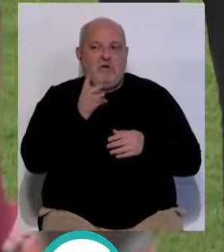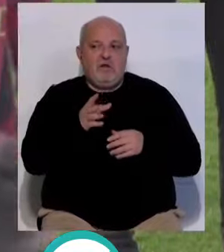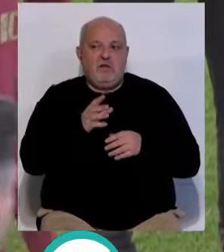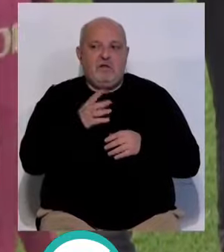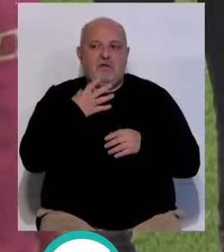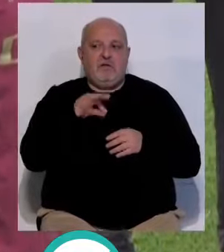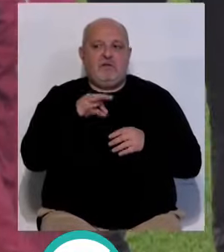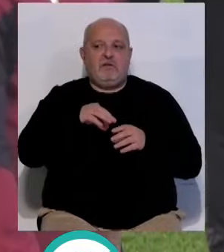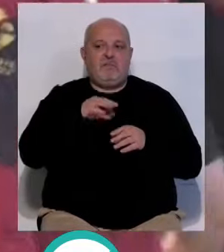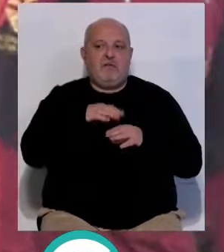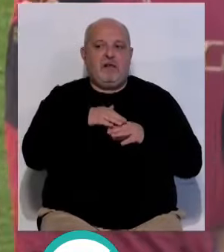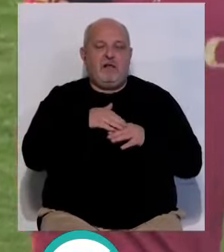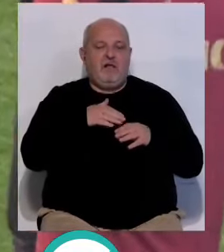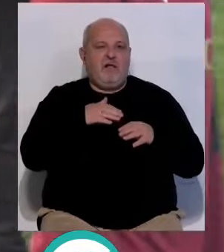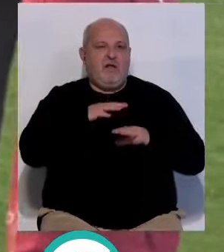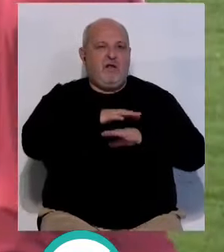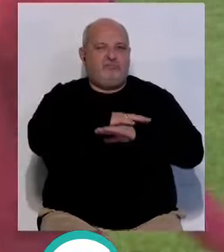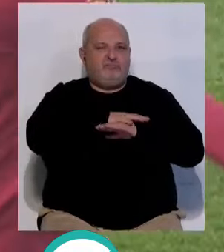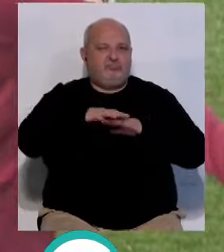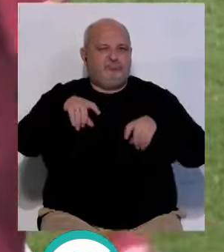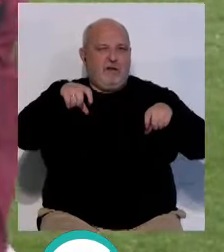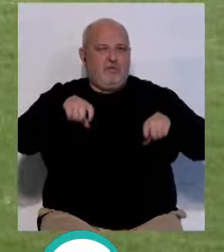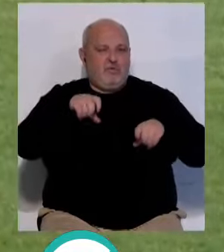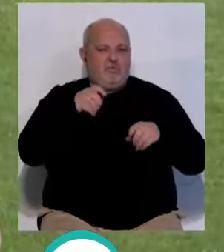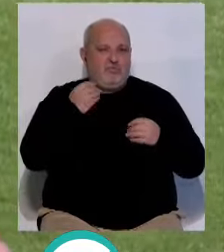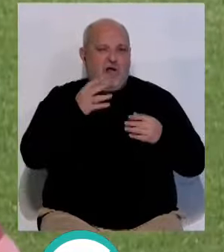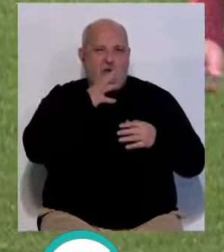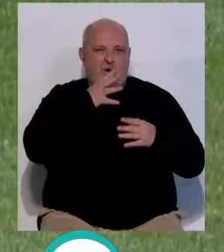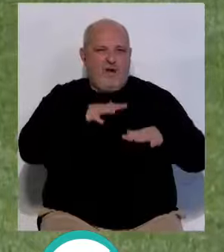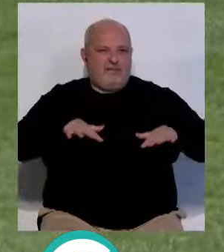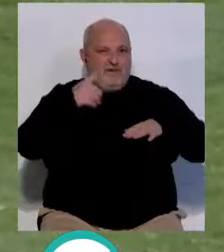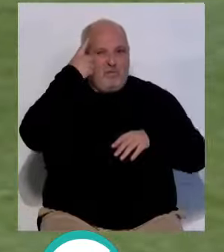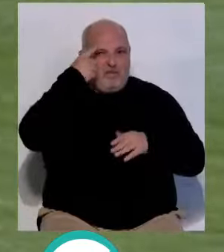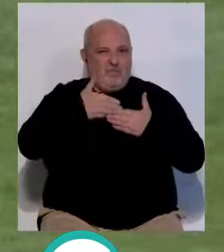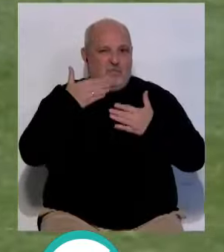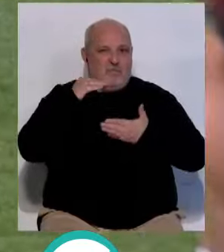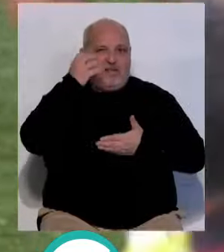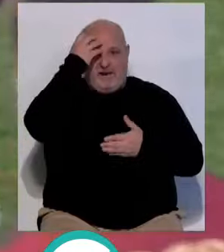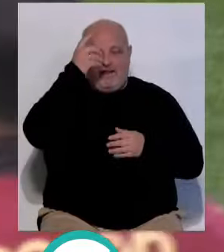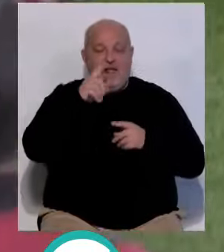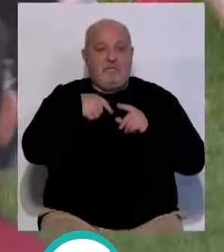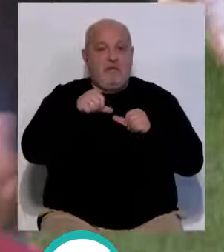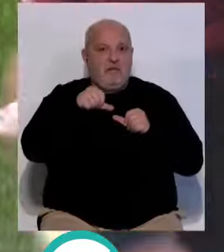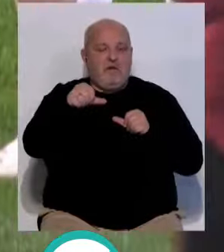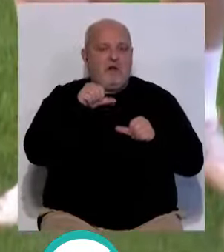las mejores condiciones para volver quizás después de de una lesión Y a partir de ahí estoy coincido